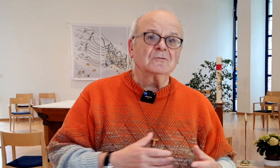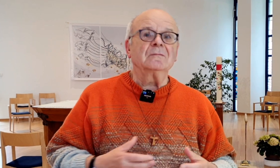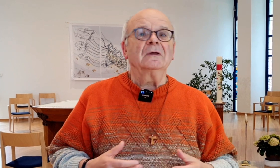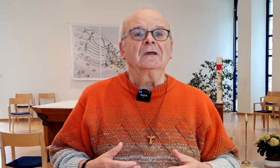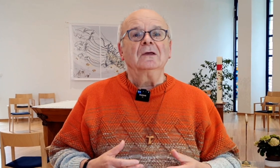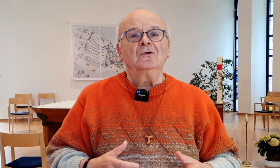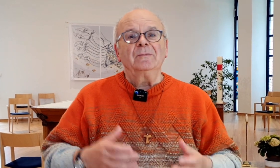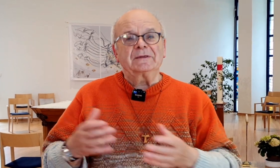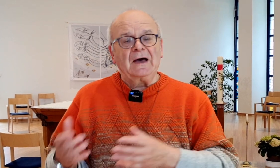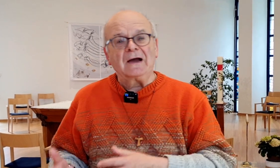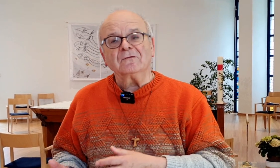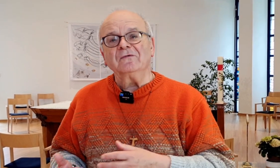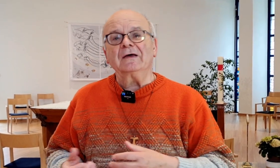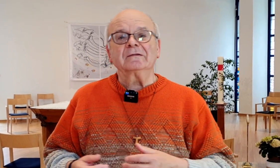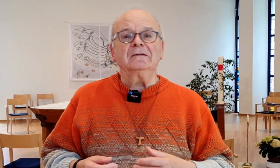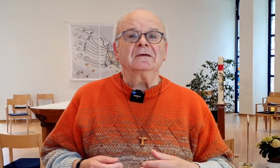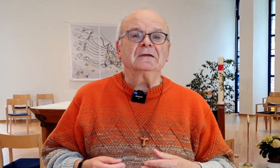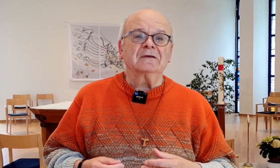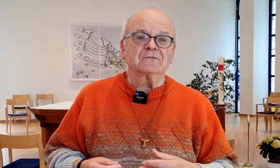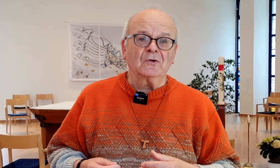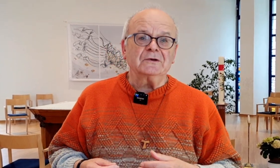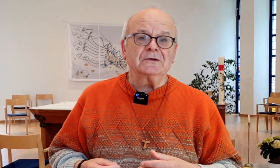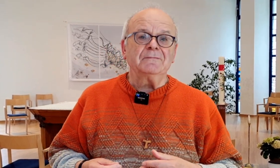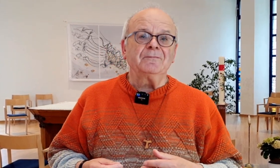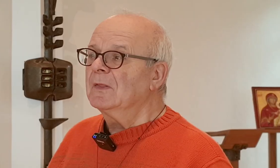übertragen werden in das Heute.